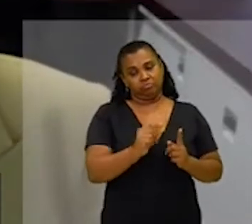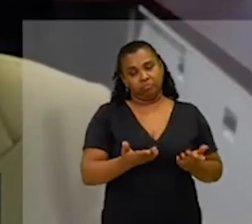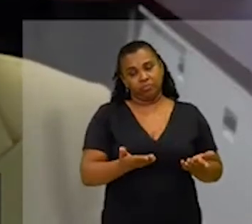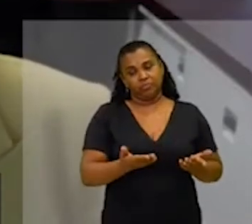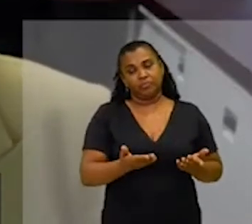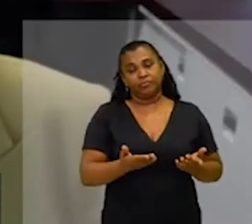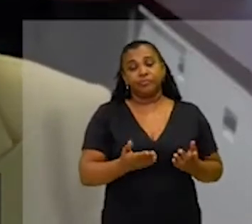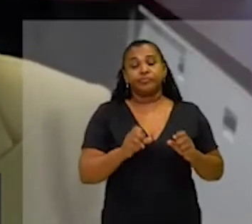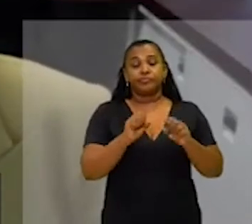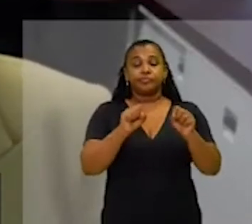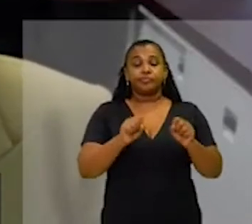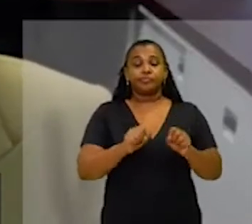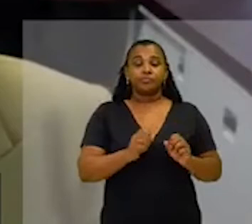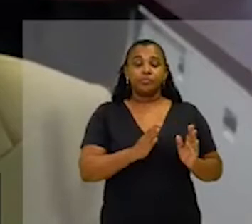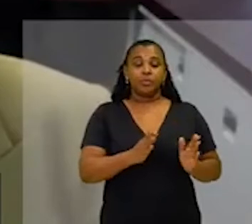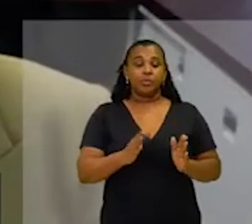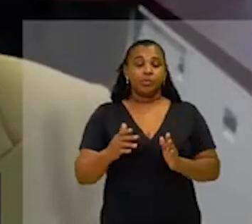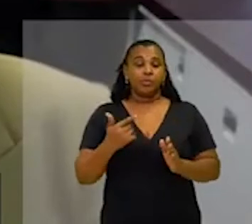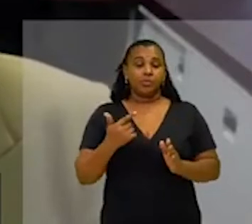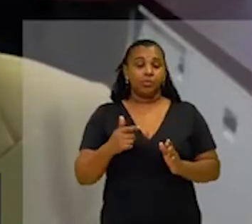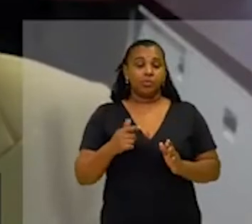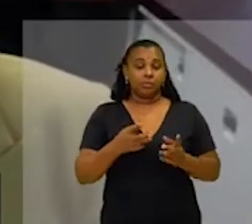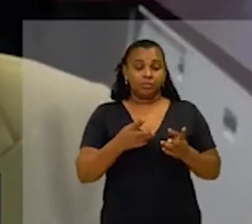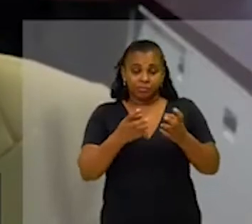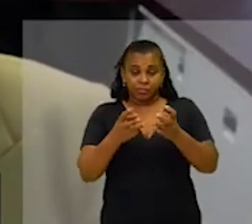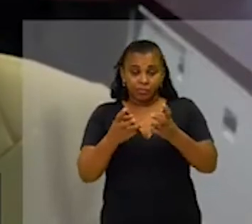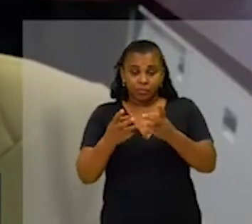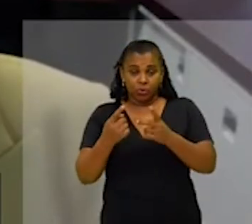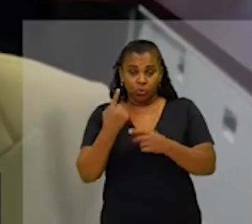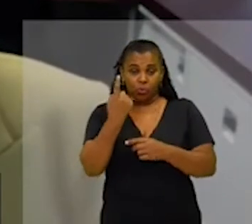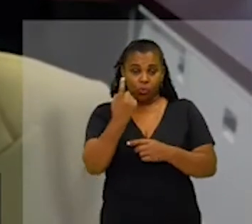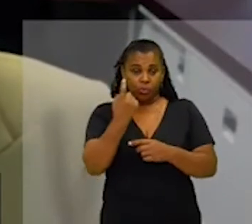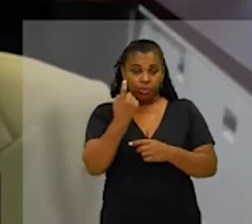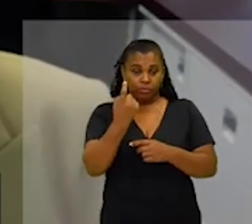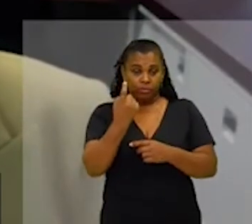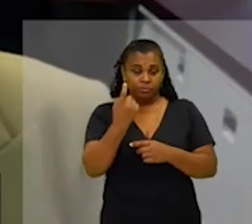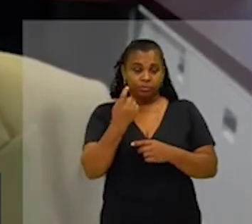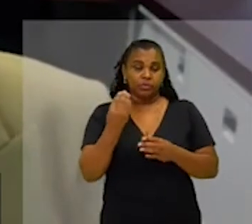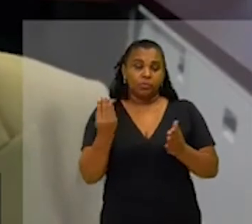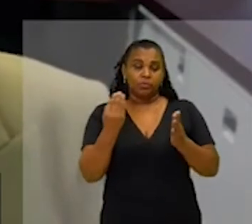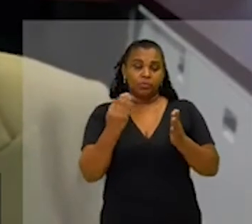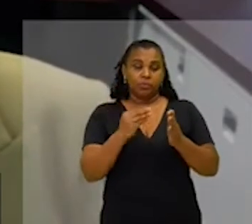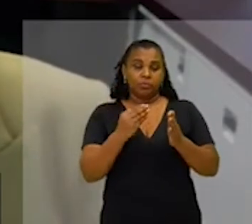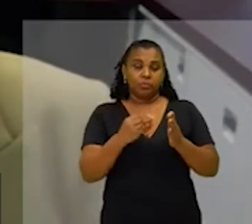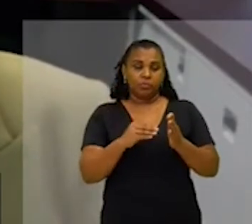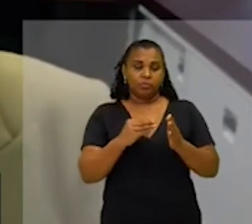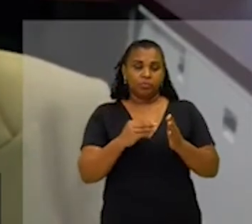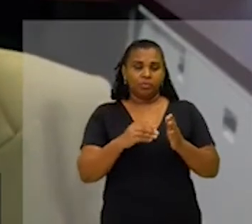organiza pela a parte de identificador único ele Só disponibiliza planilhas longas longas planilhas